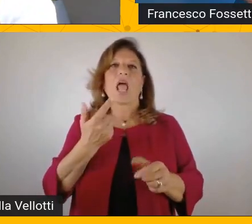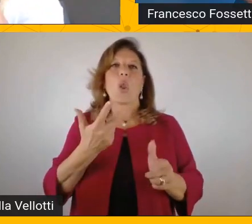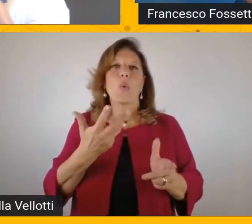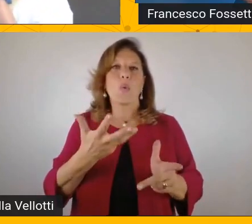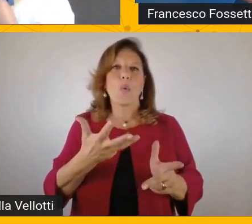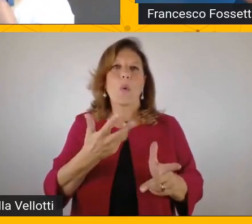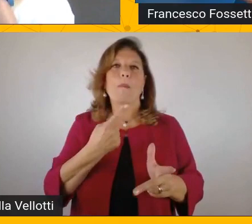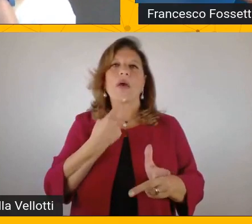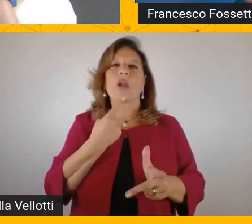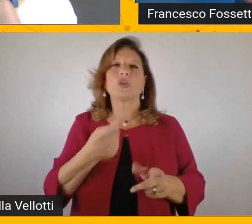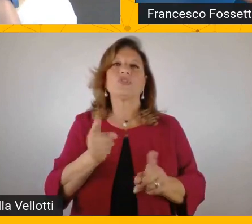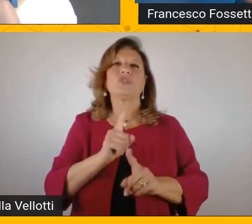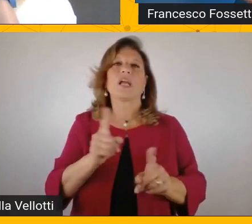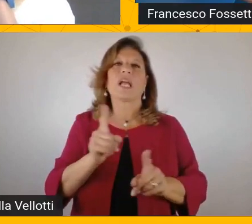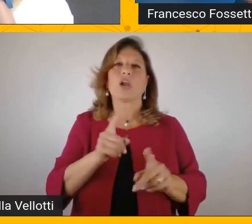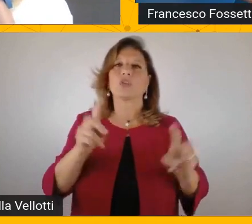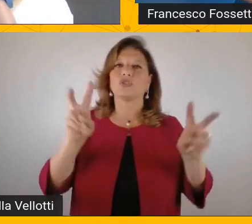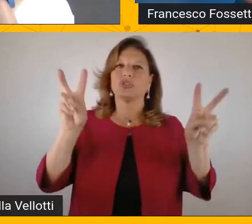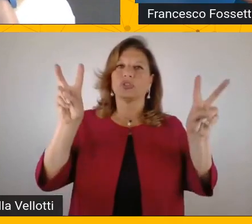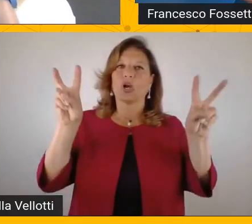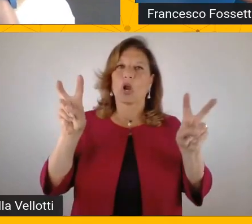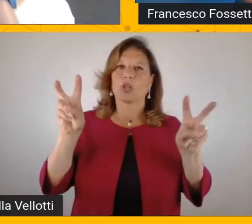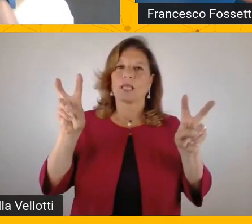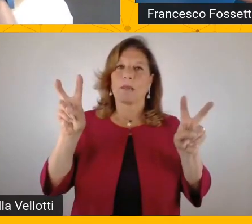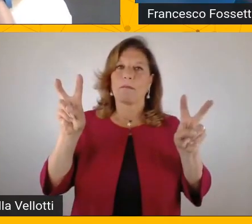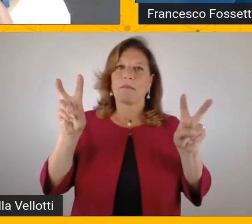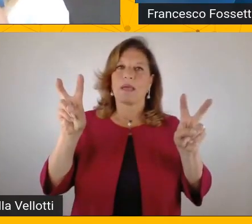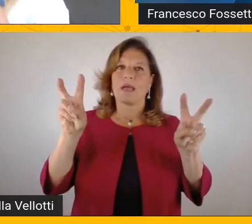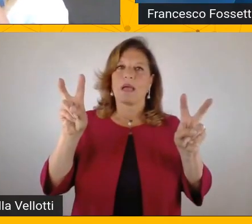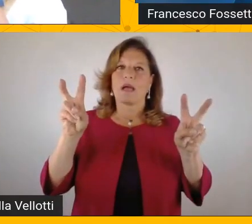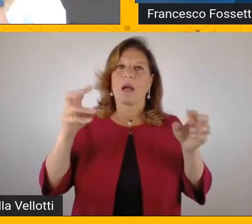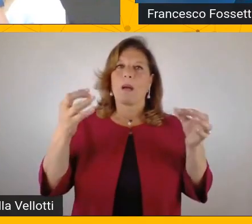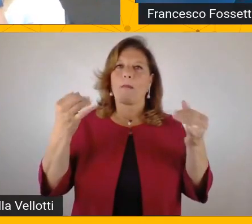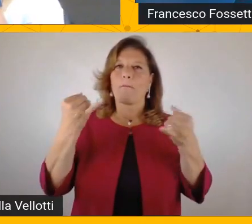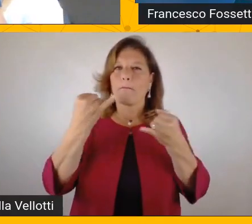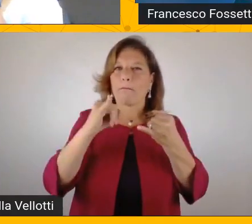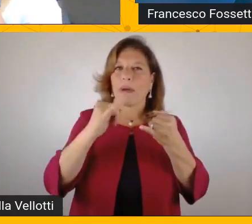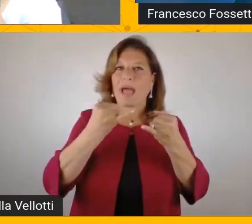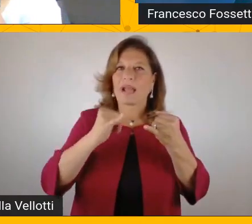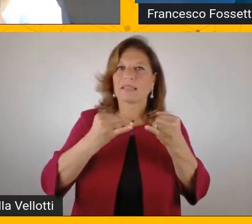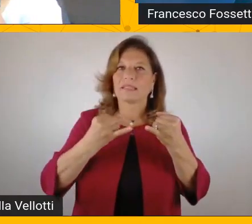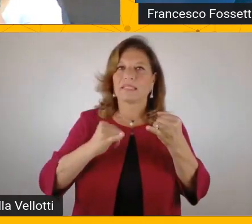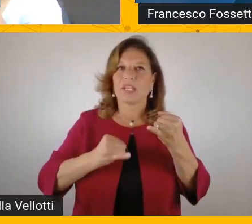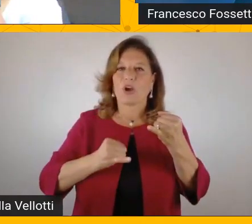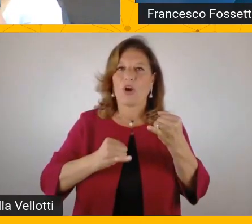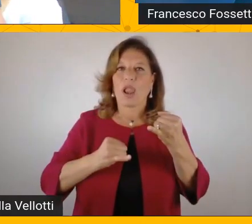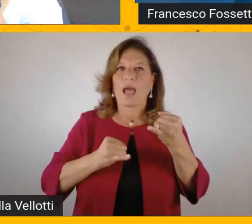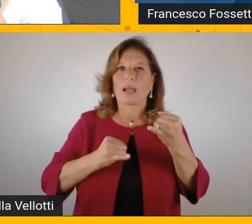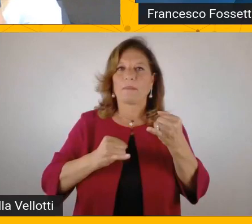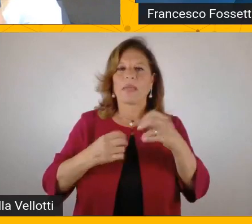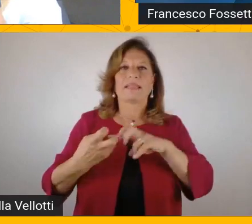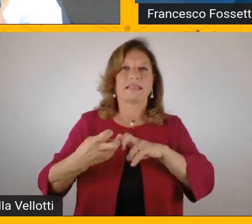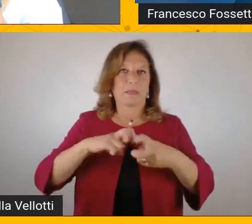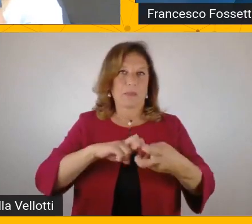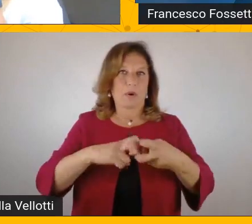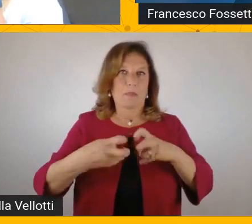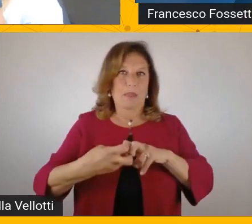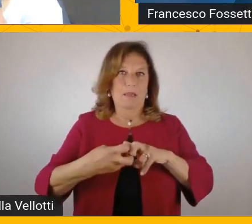l'indicazione numerica dice che non ci sono tematiche eh